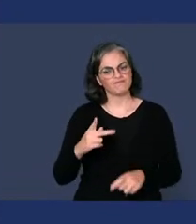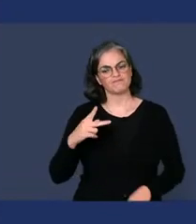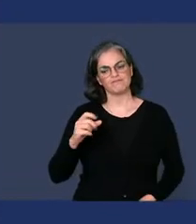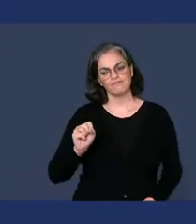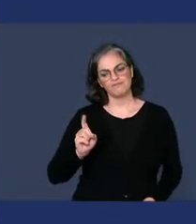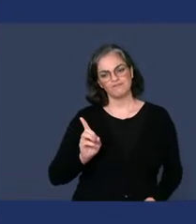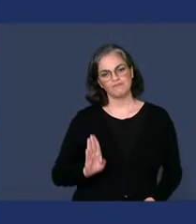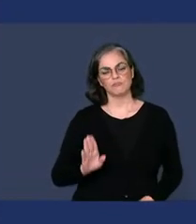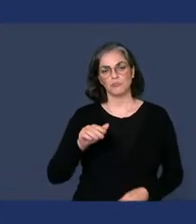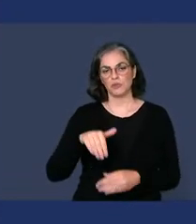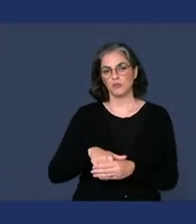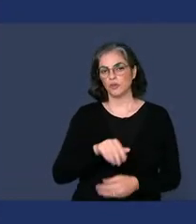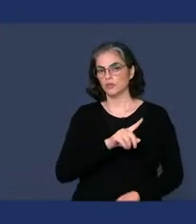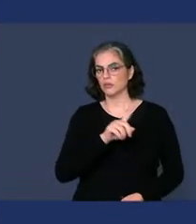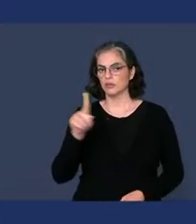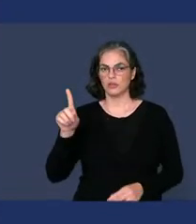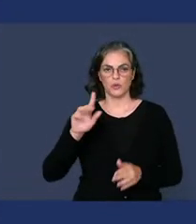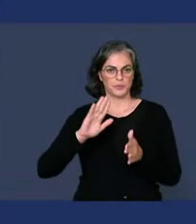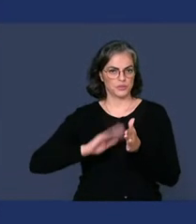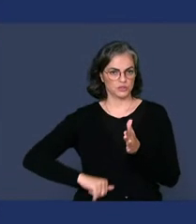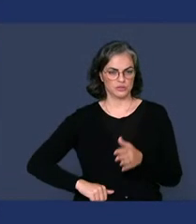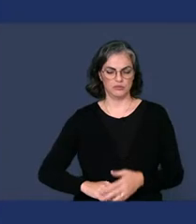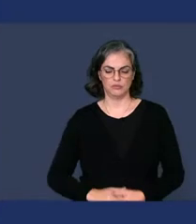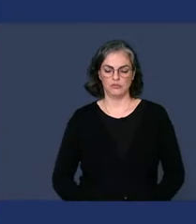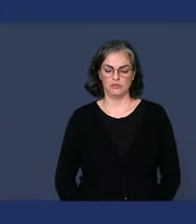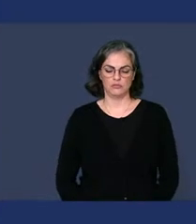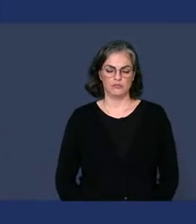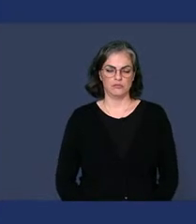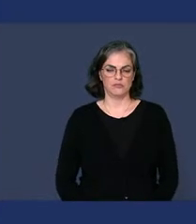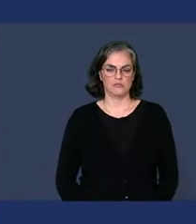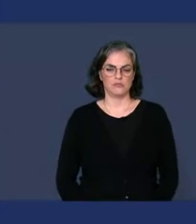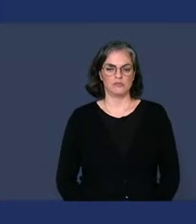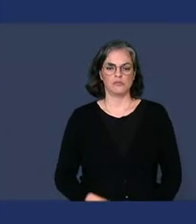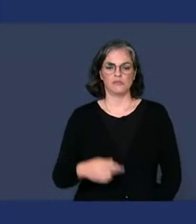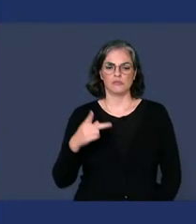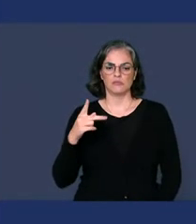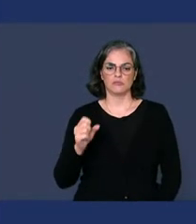NA TRANSPARÊNCIA DA UTILIZAÇÃO DOS RECURSOS. Z O PSDB ORIENTA NÃO A RETIRADA